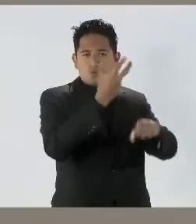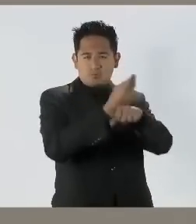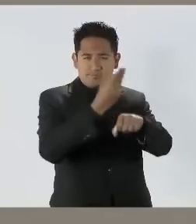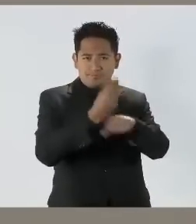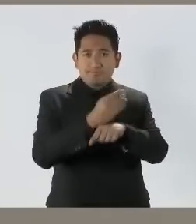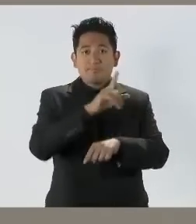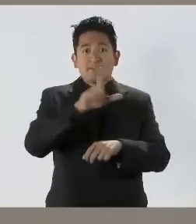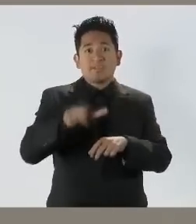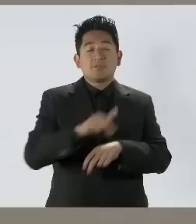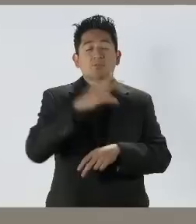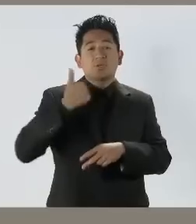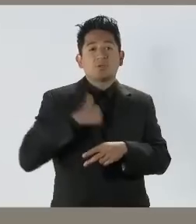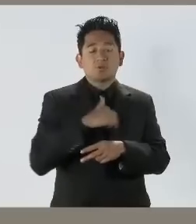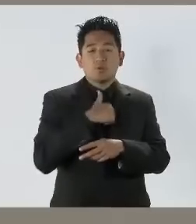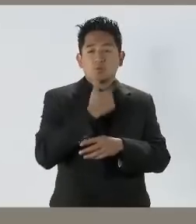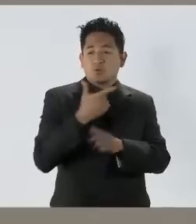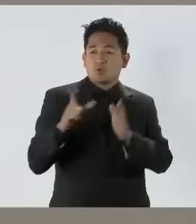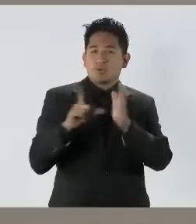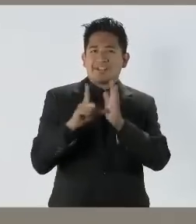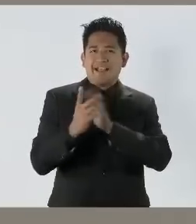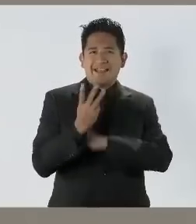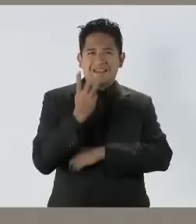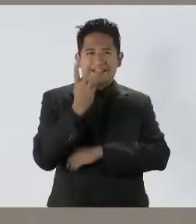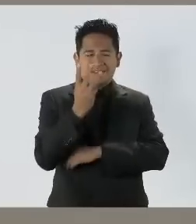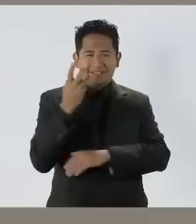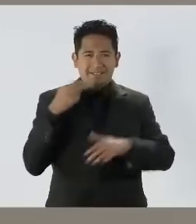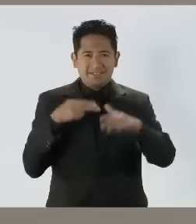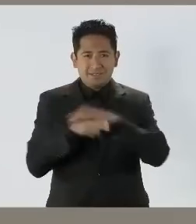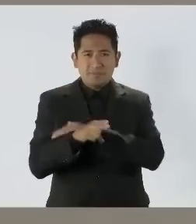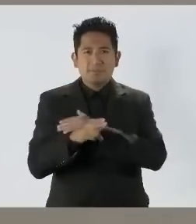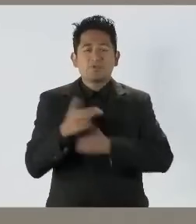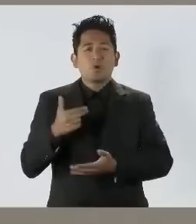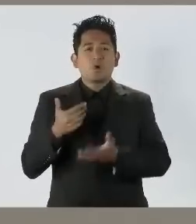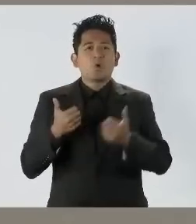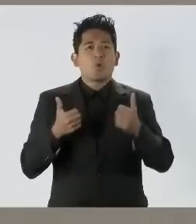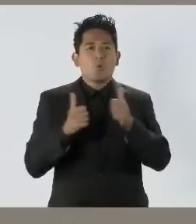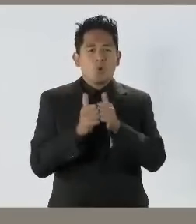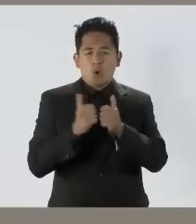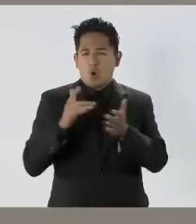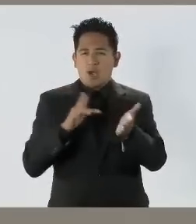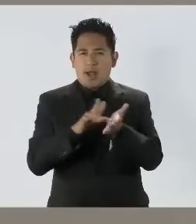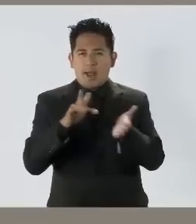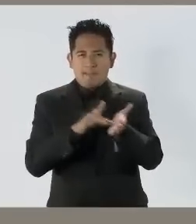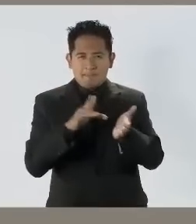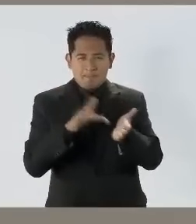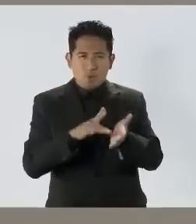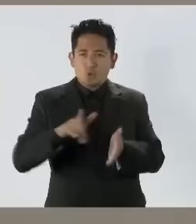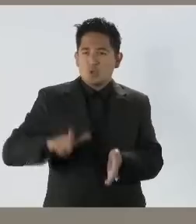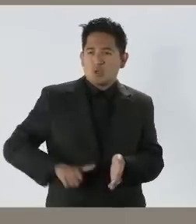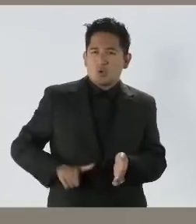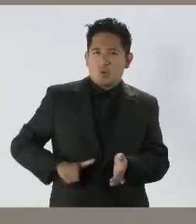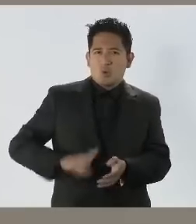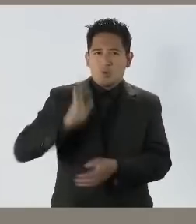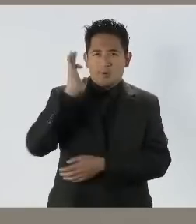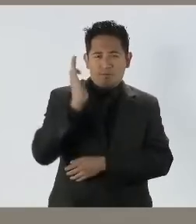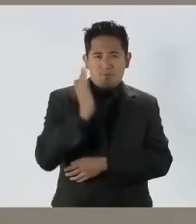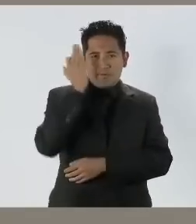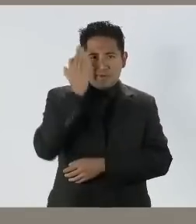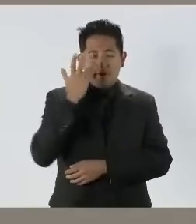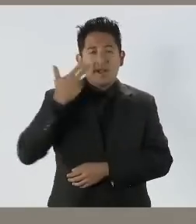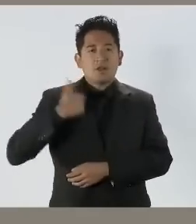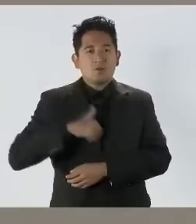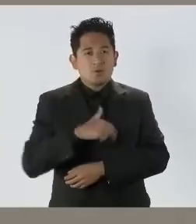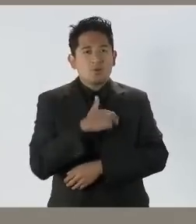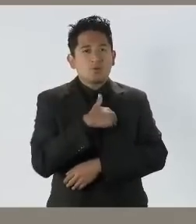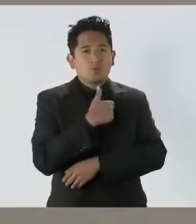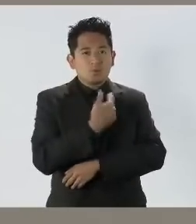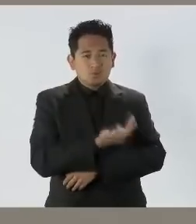de la línea 3 con apoyo del Gobierno Federal se estará atendiendo la conclusión de la línea